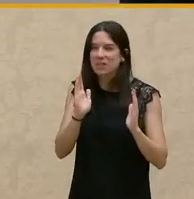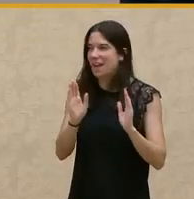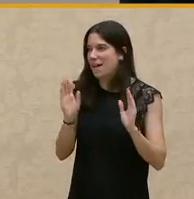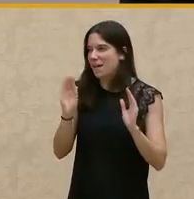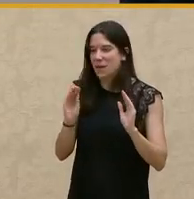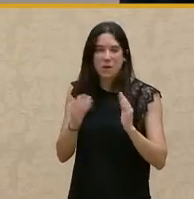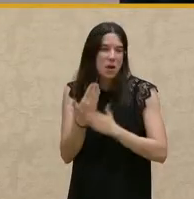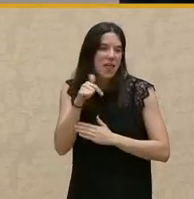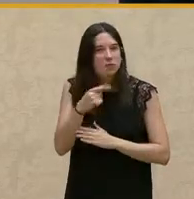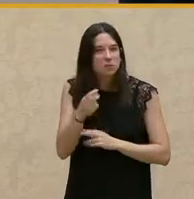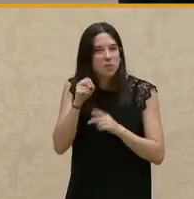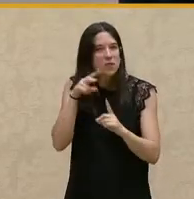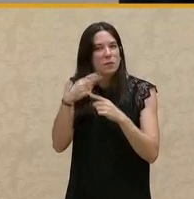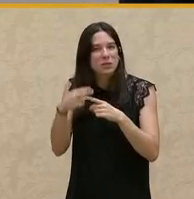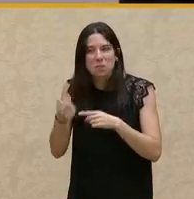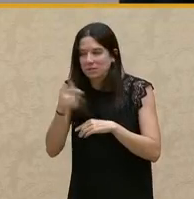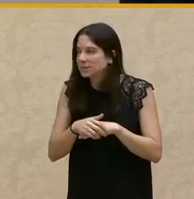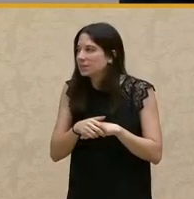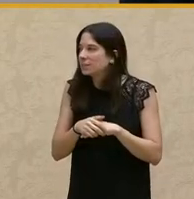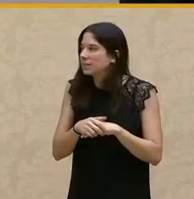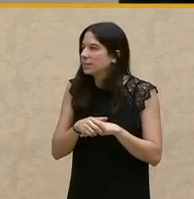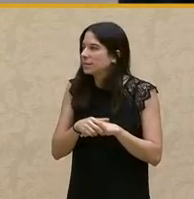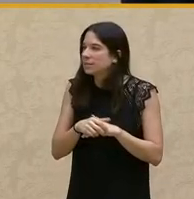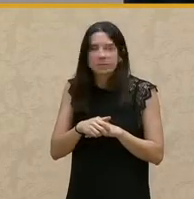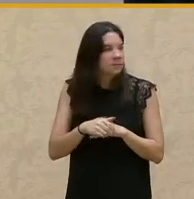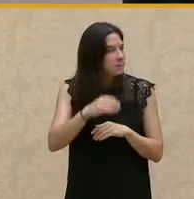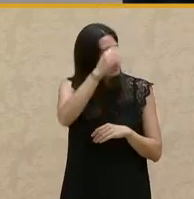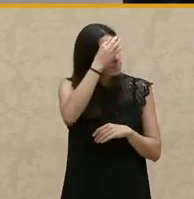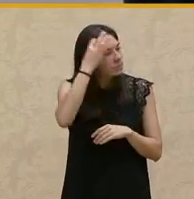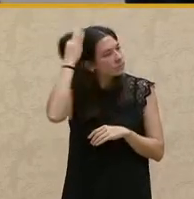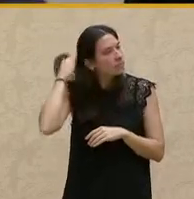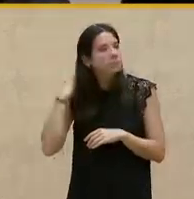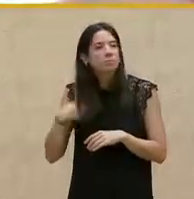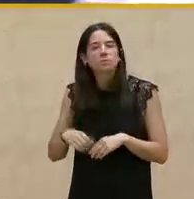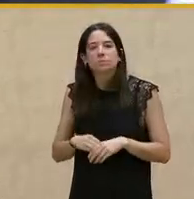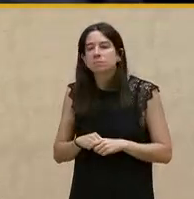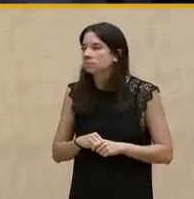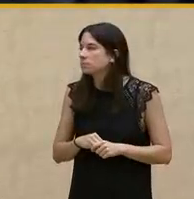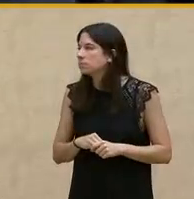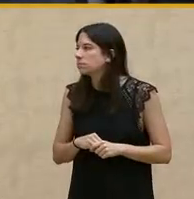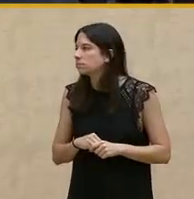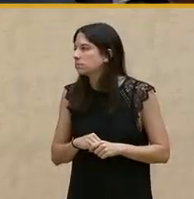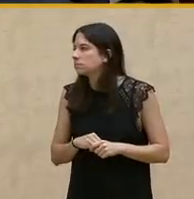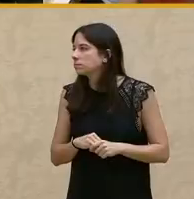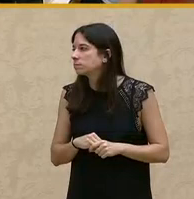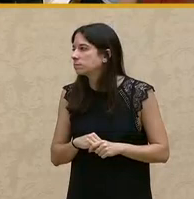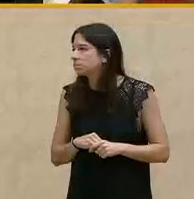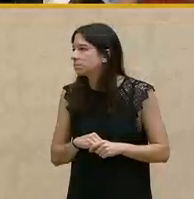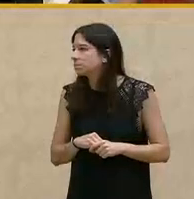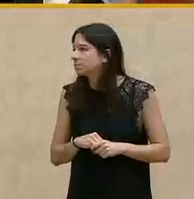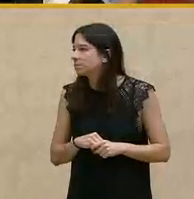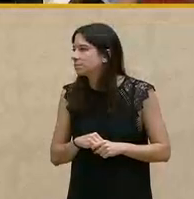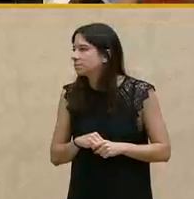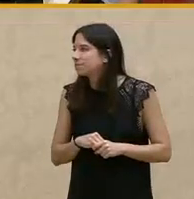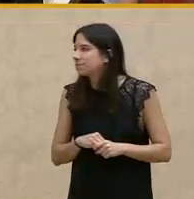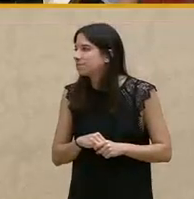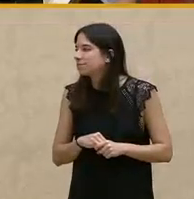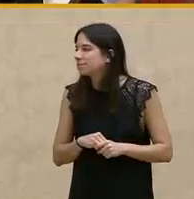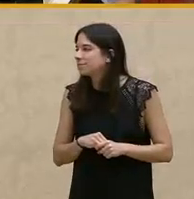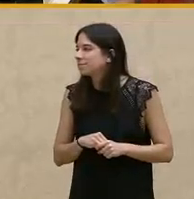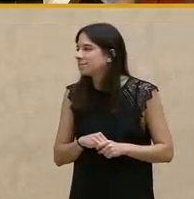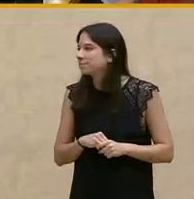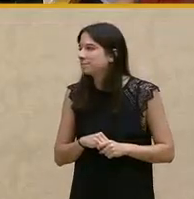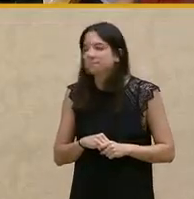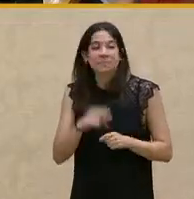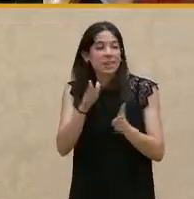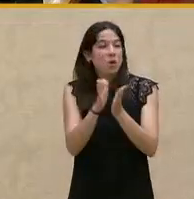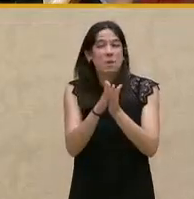Pasamos ahora al primer panel, despedimos a un compañero que nos tiene que dejar.